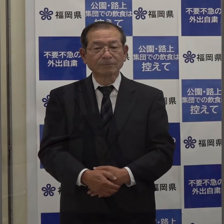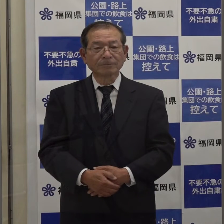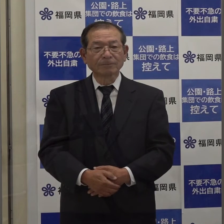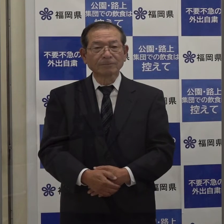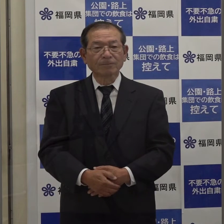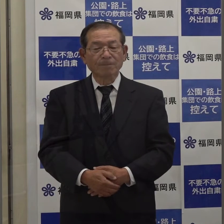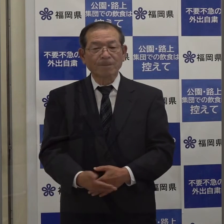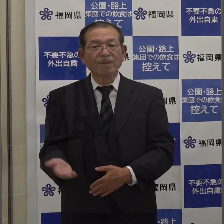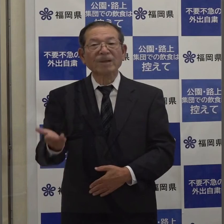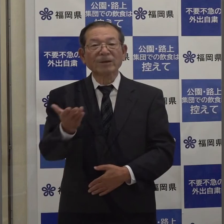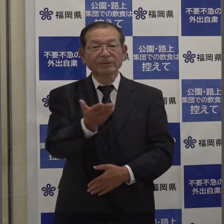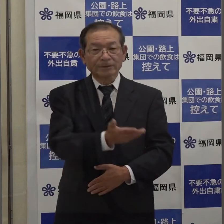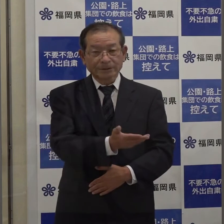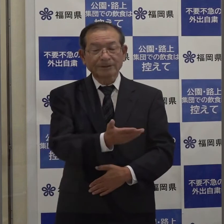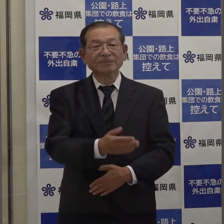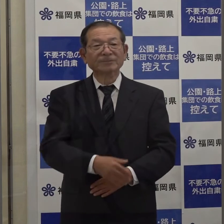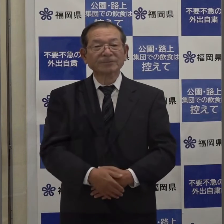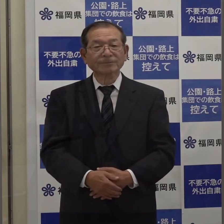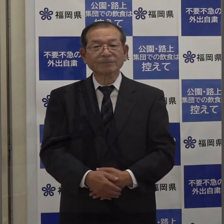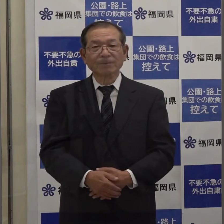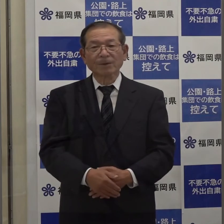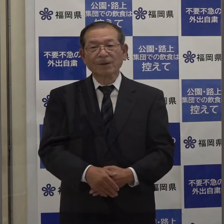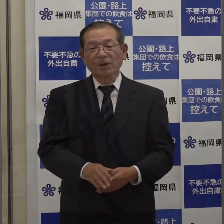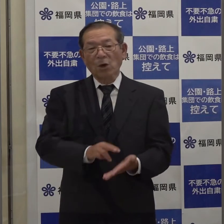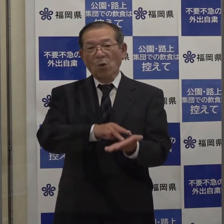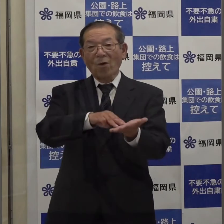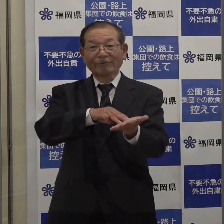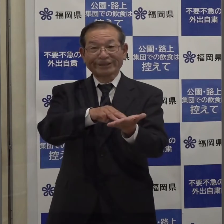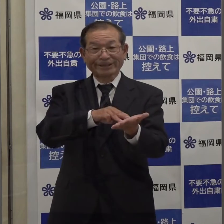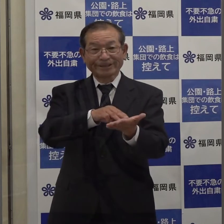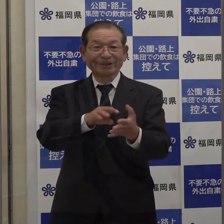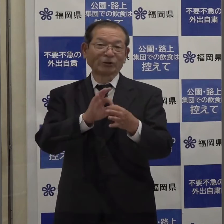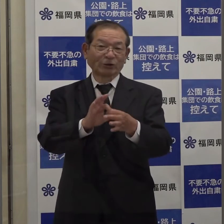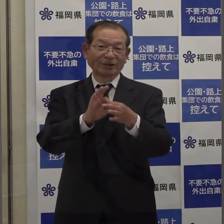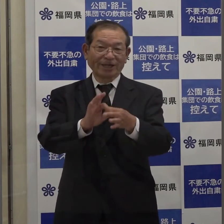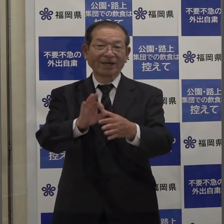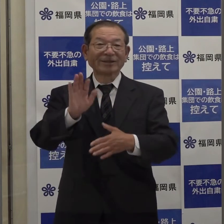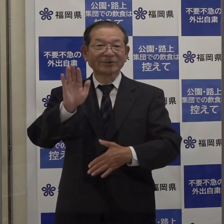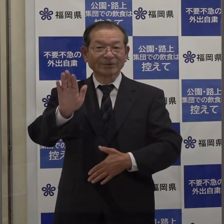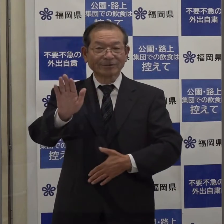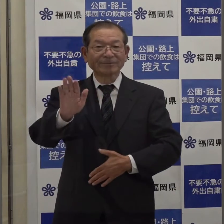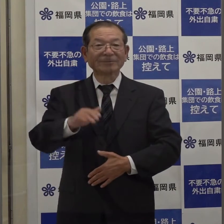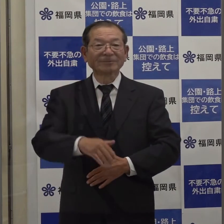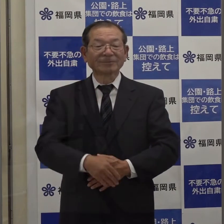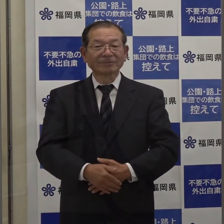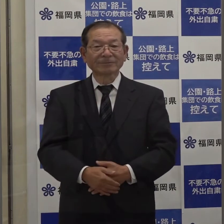次に ワクチンについてです